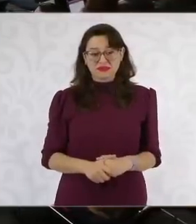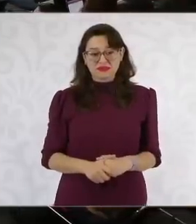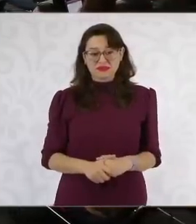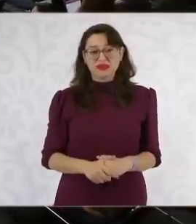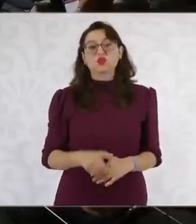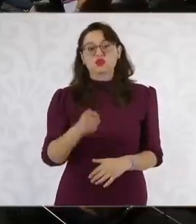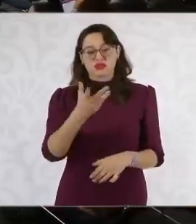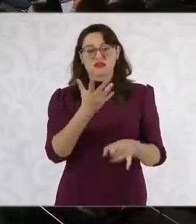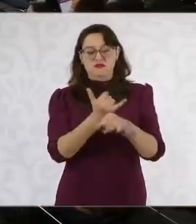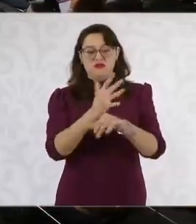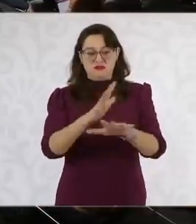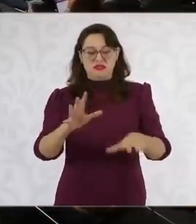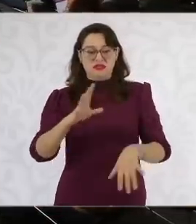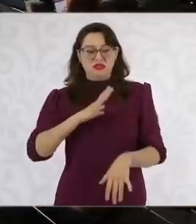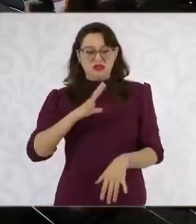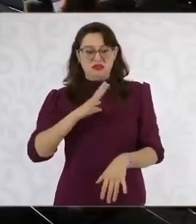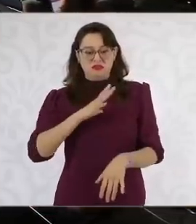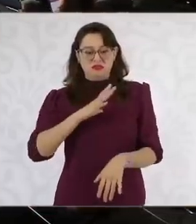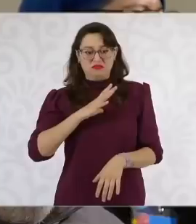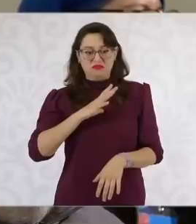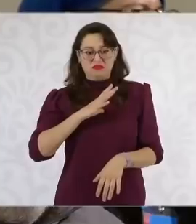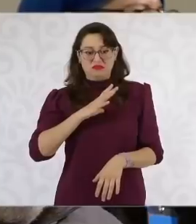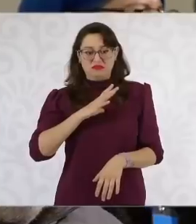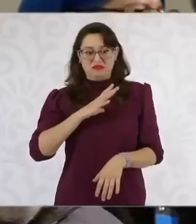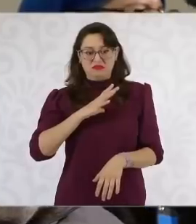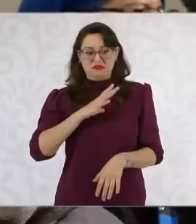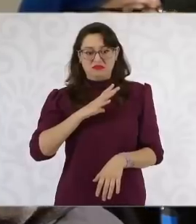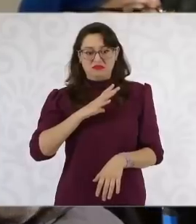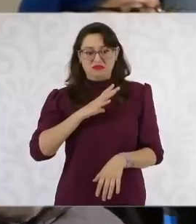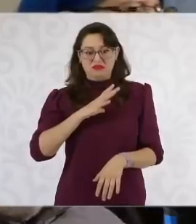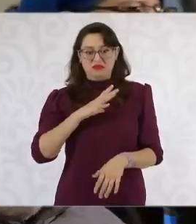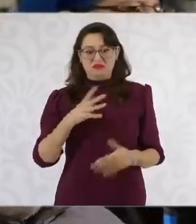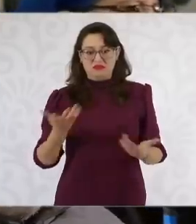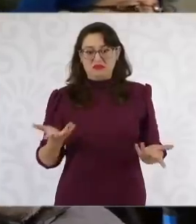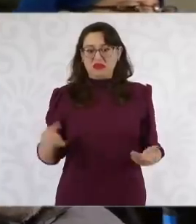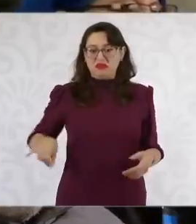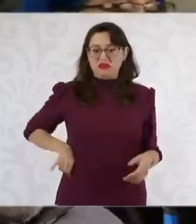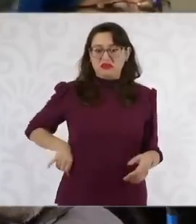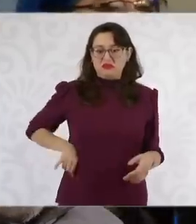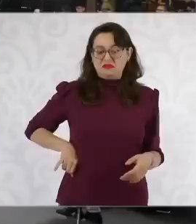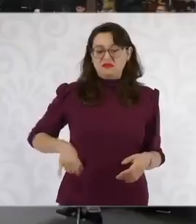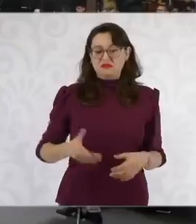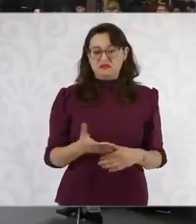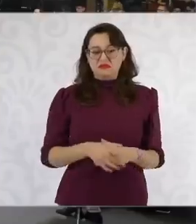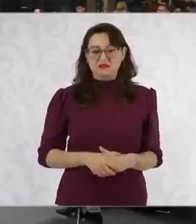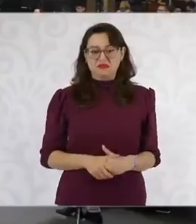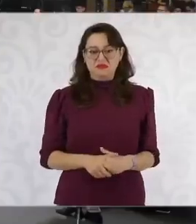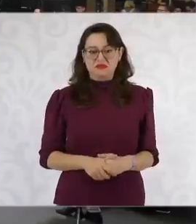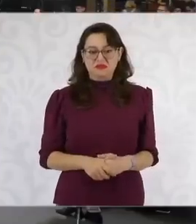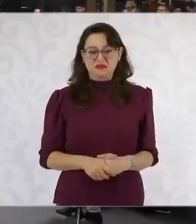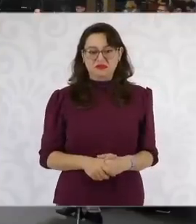información en sus manos y y es es interesante saber su opinión Gracias mi opinión sobre